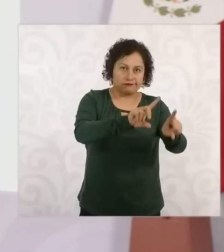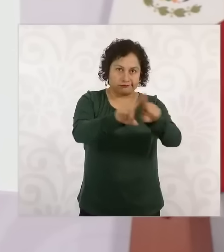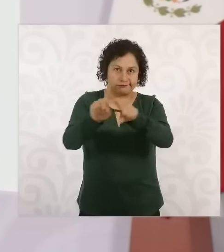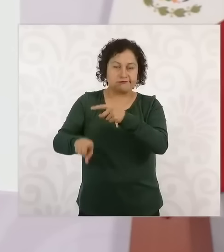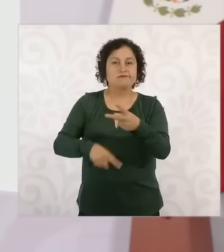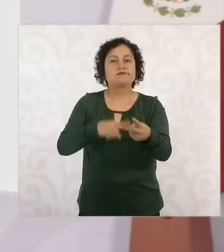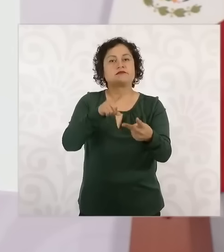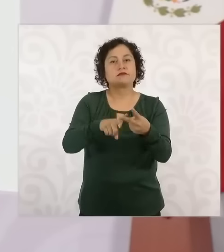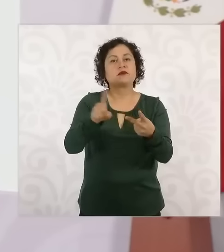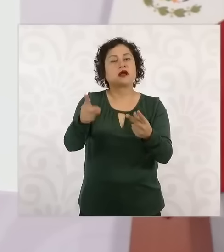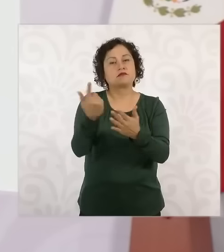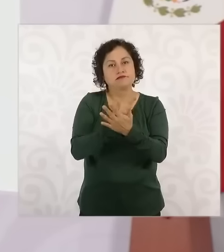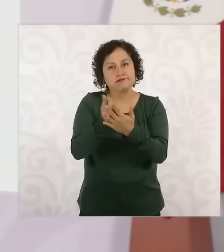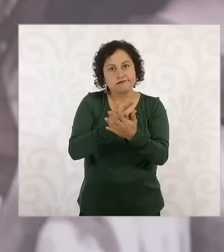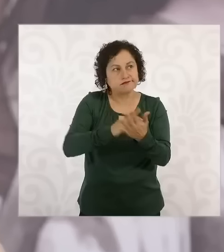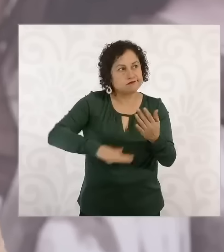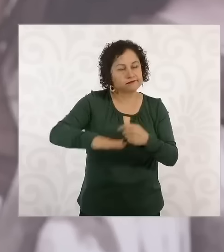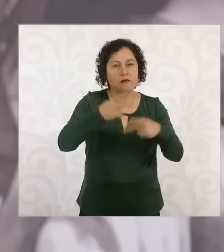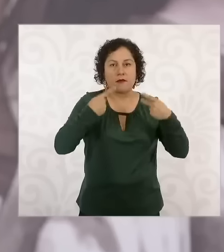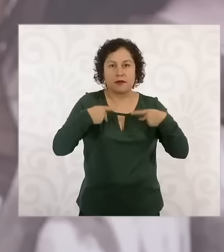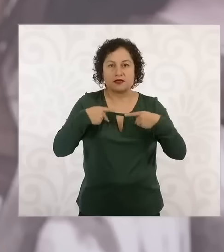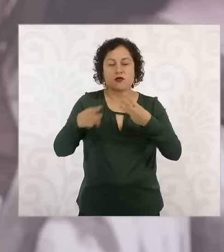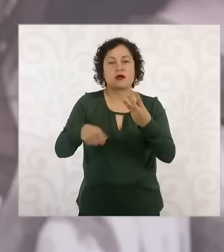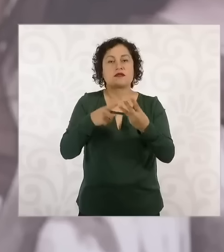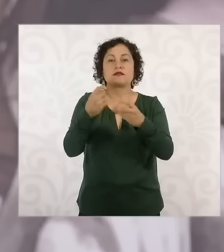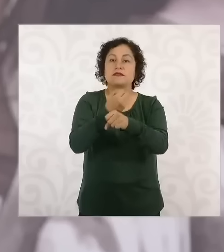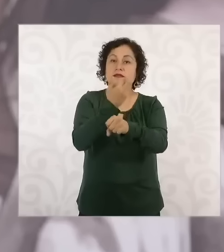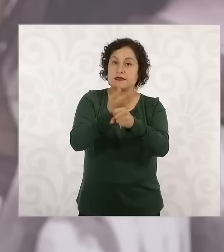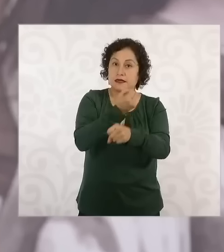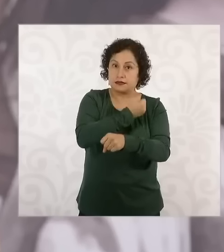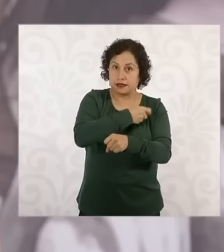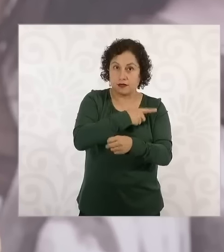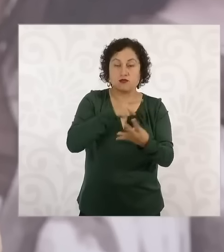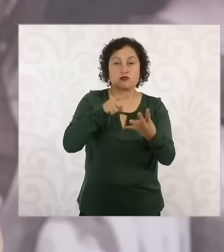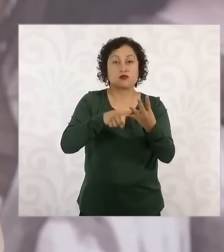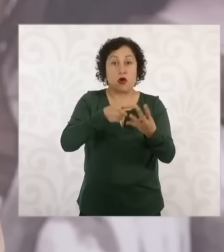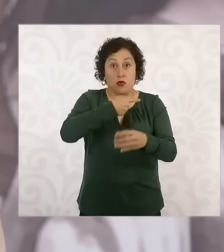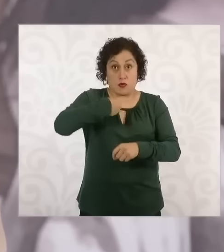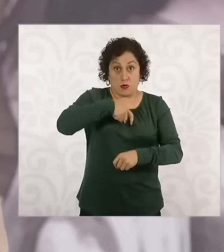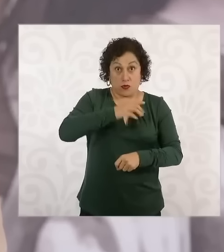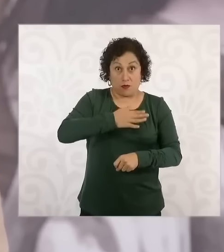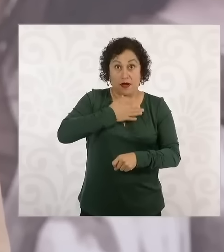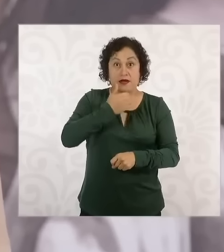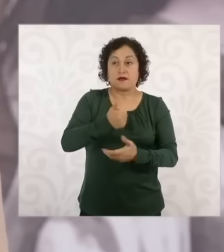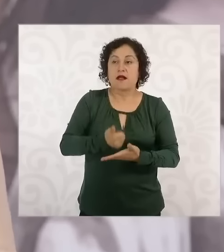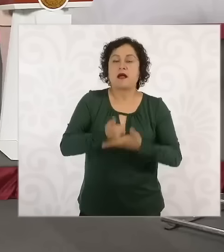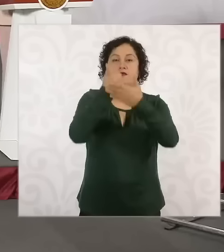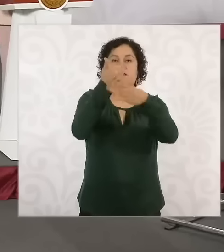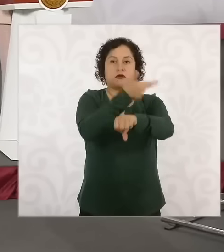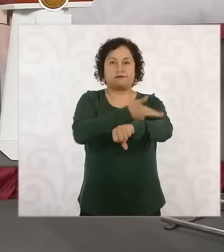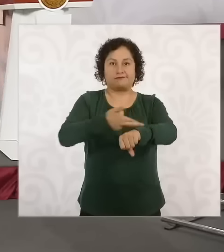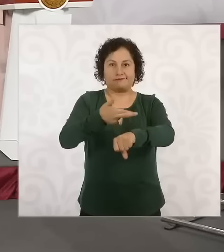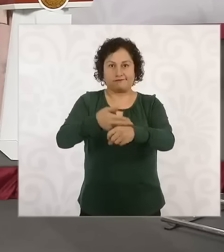con la Secretaria de Salud y nosotros apoyaremos en la parte operativa del registro. Esto respecto